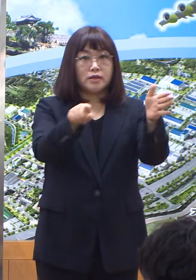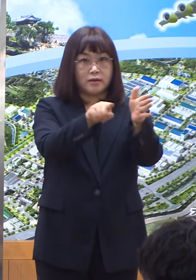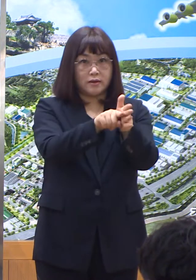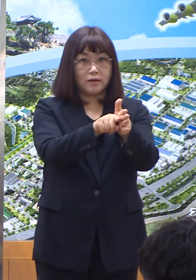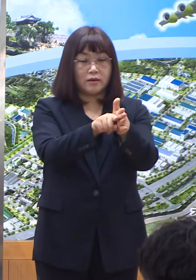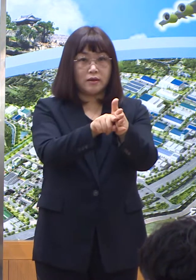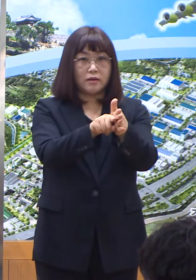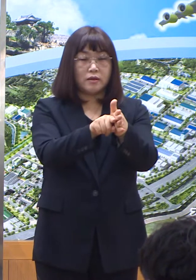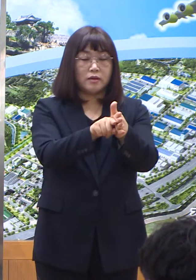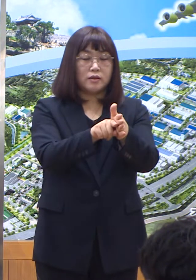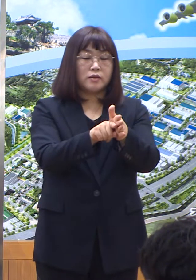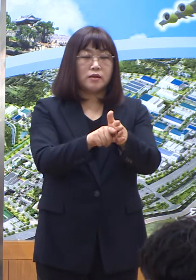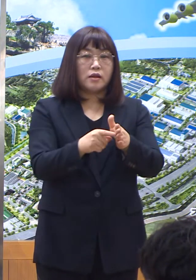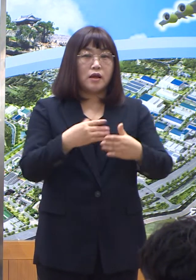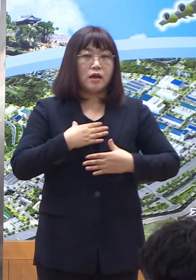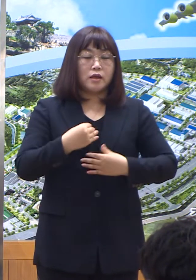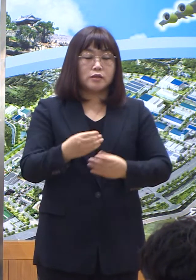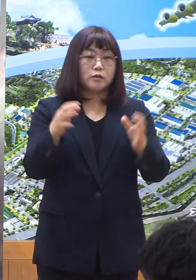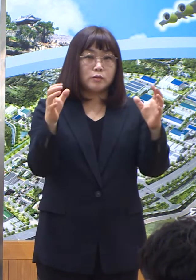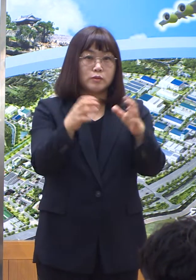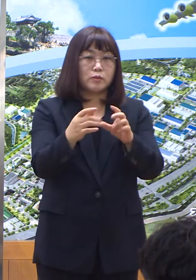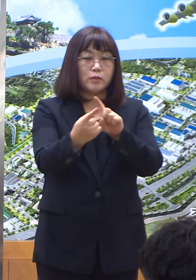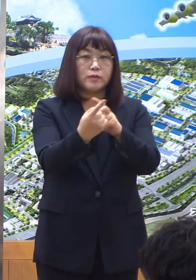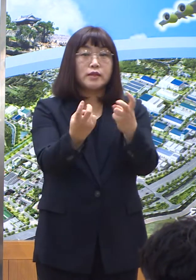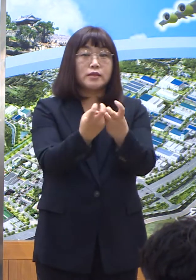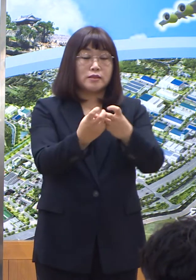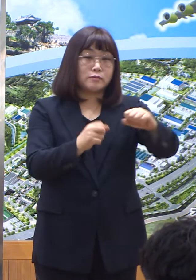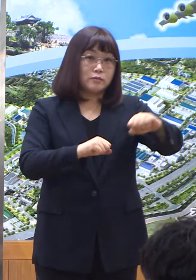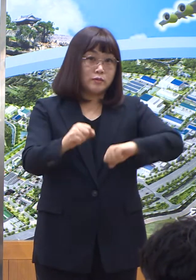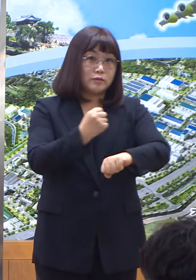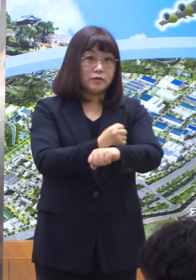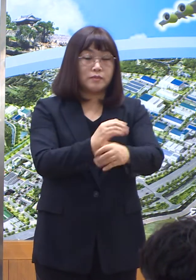민생안정 종합대책을 추진하겠습니다.